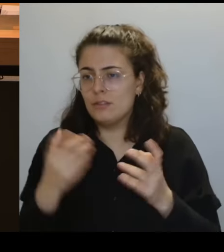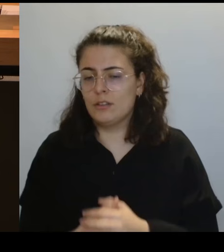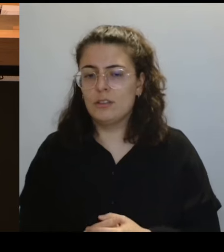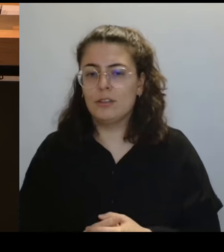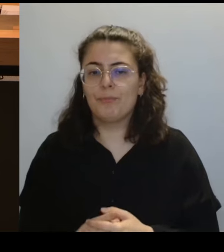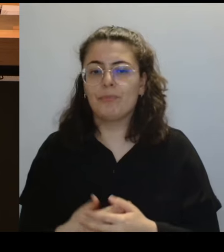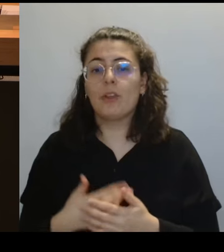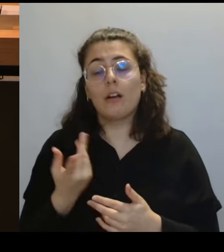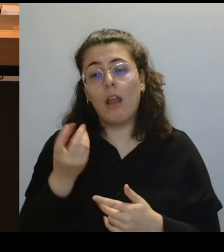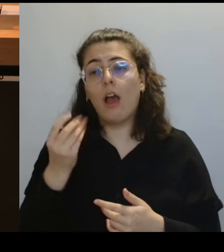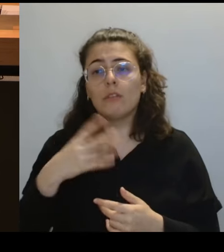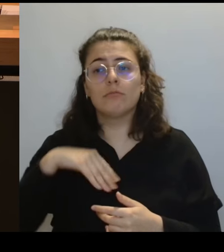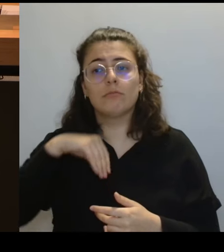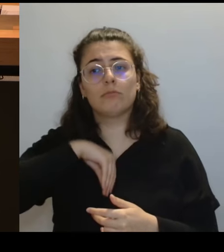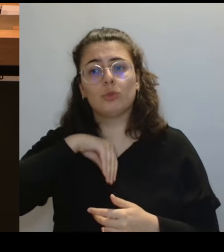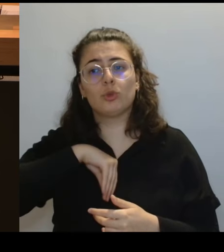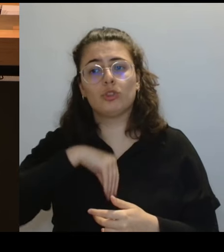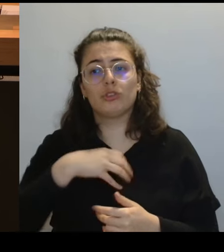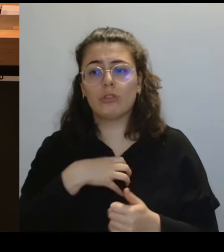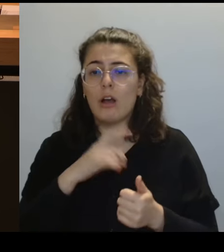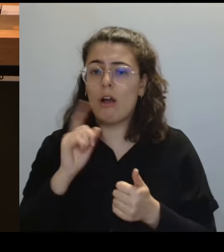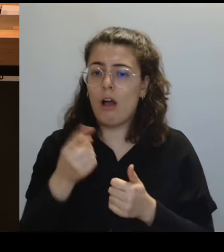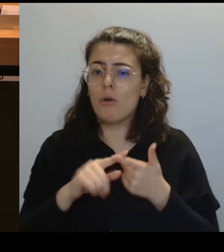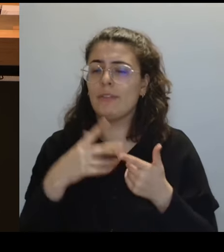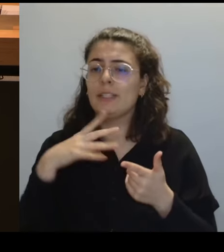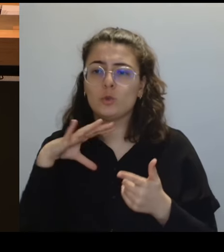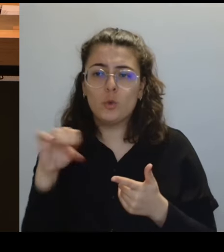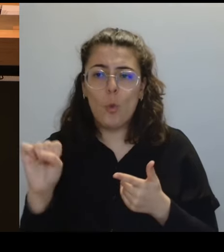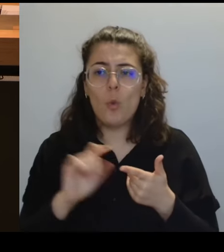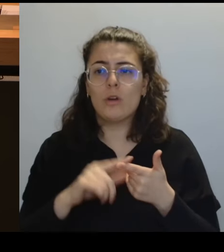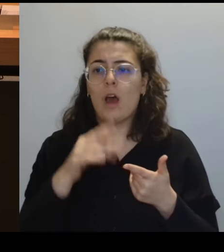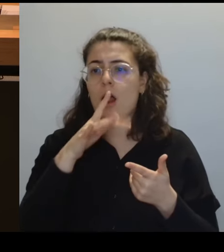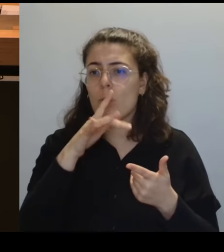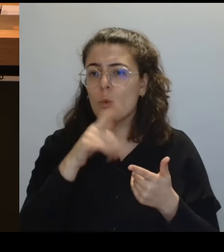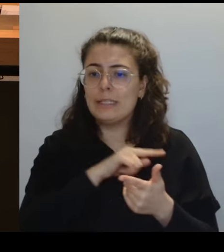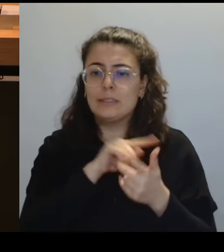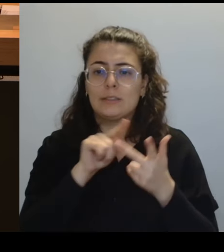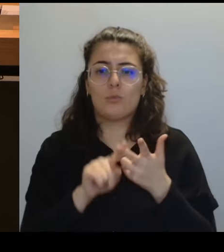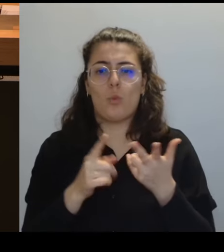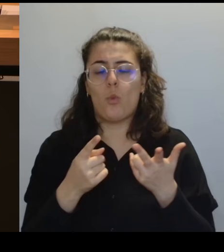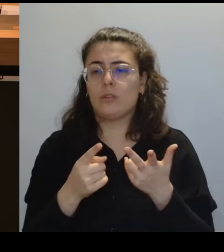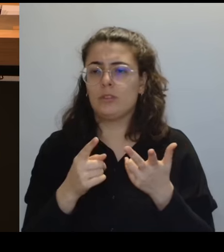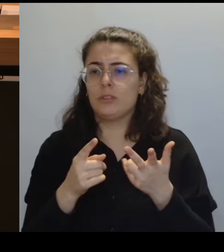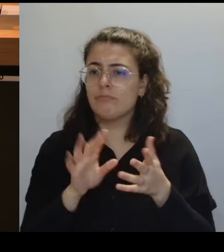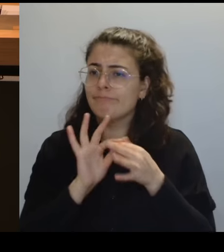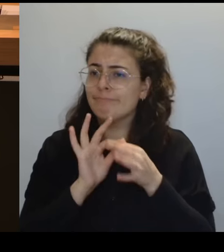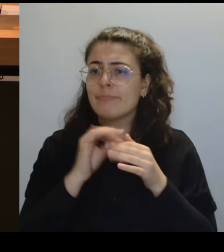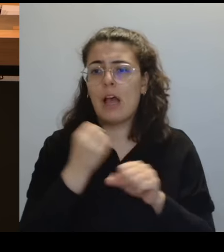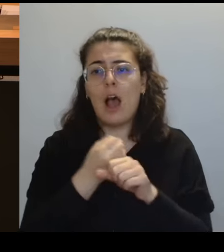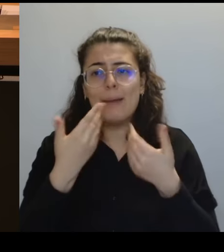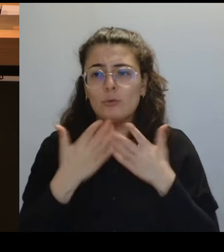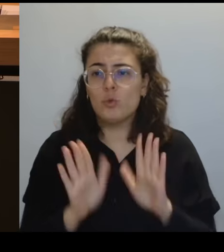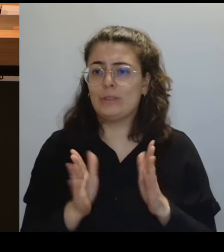einhergehend mit Suchterkrankungen, Alkoholismus in Verbindung mit Arbeitslosigkeit und Verwahrlosung eine wesentliche Rolle.